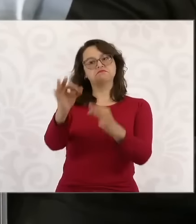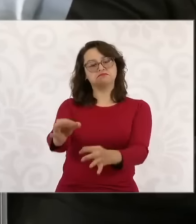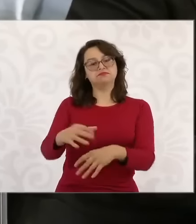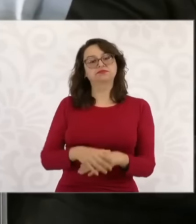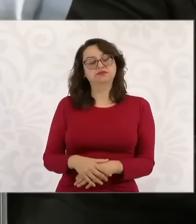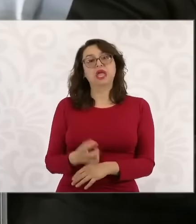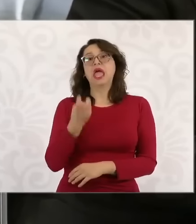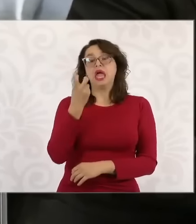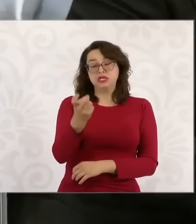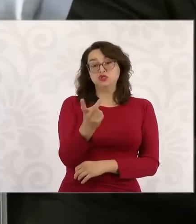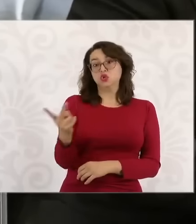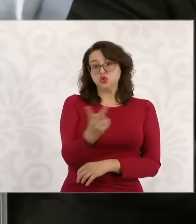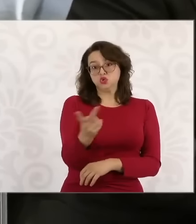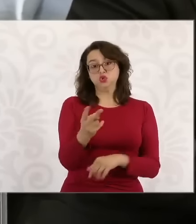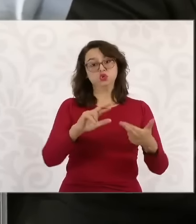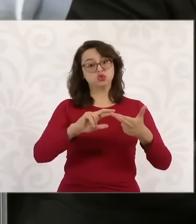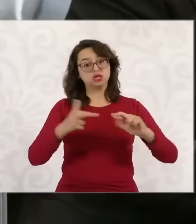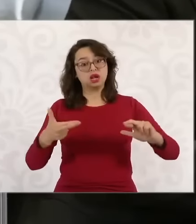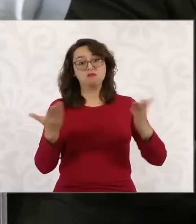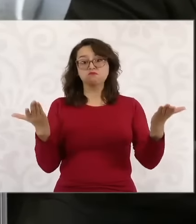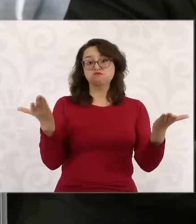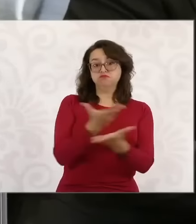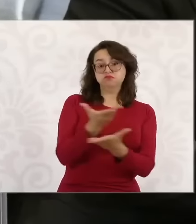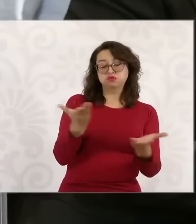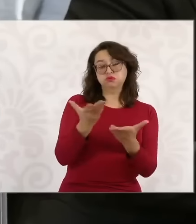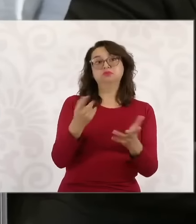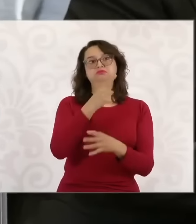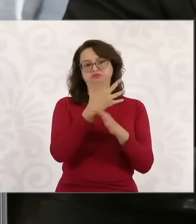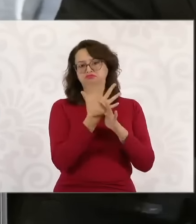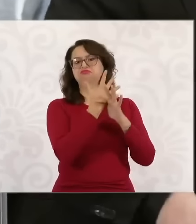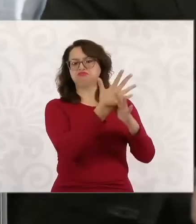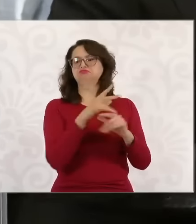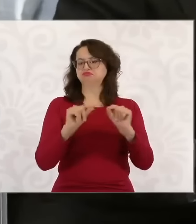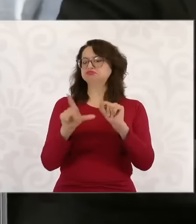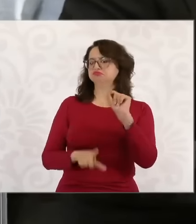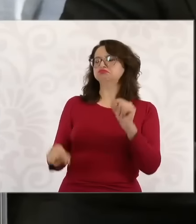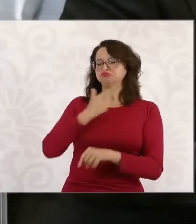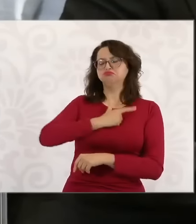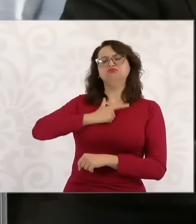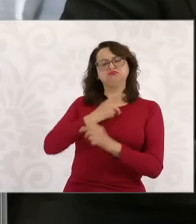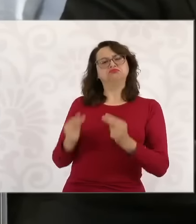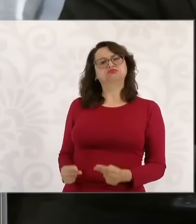relación eh comercial o él destacaba esta relación comercial con México y especialmente con usted